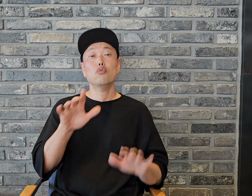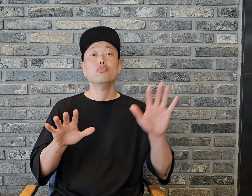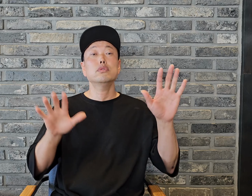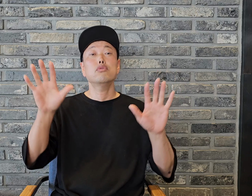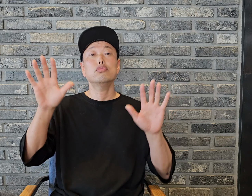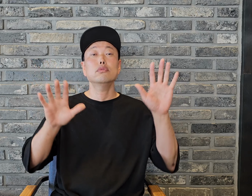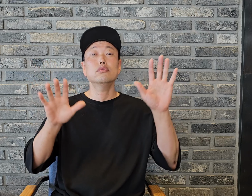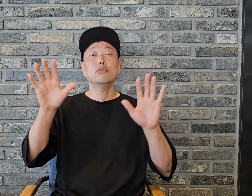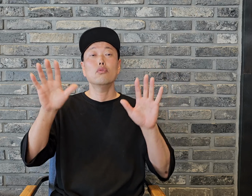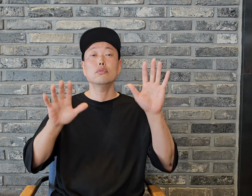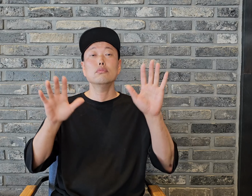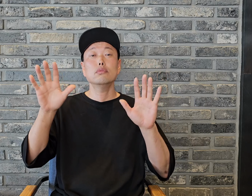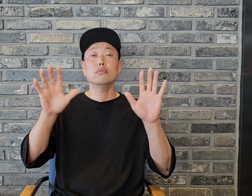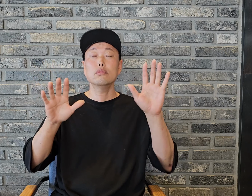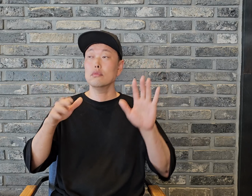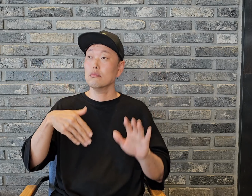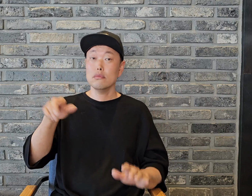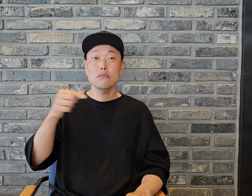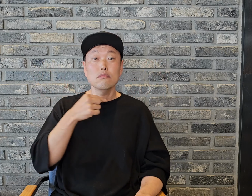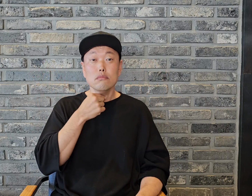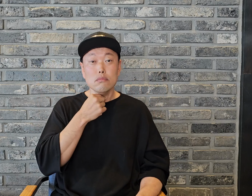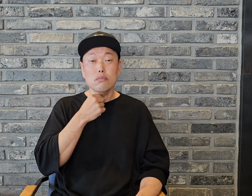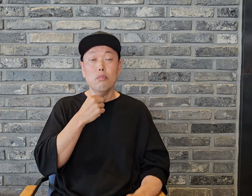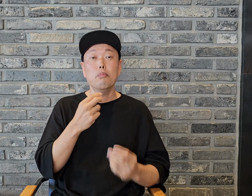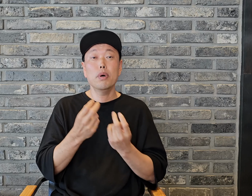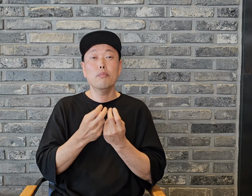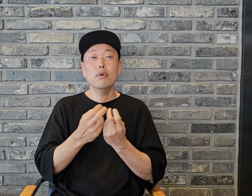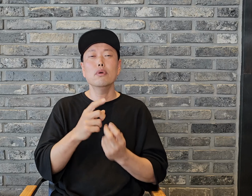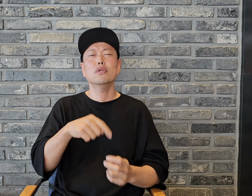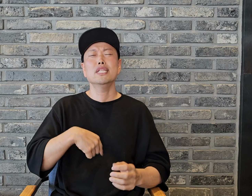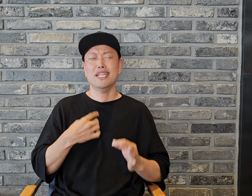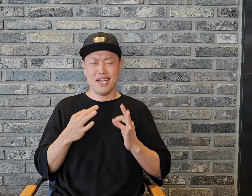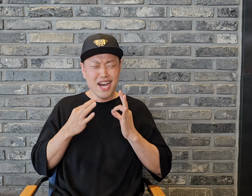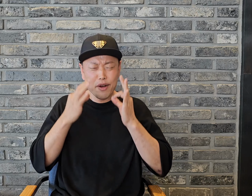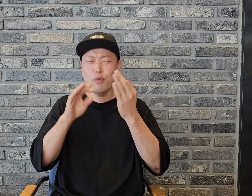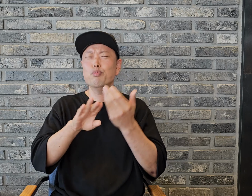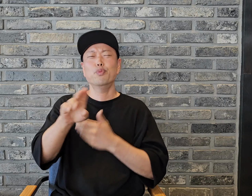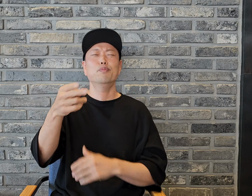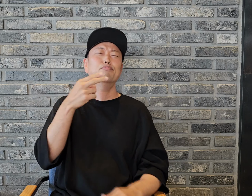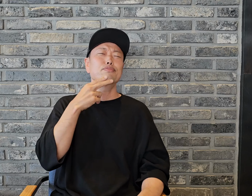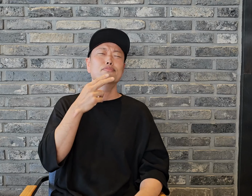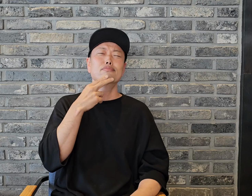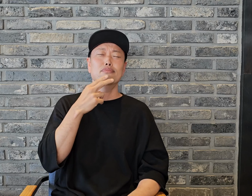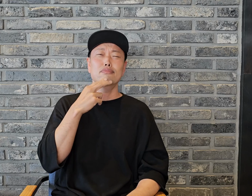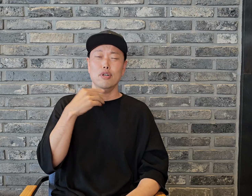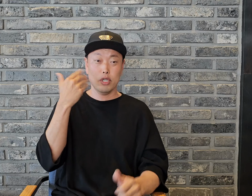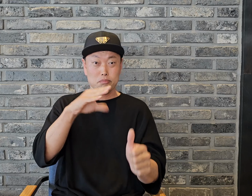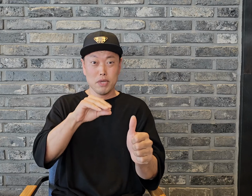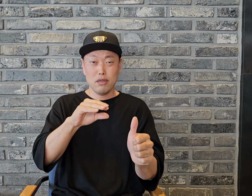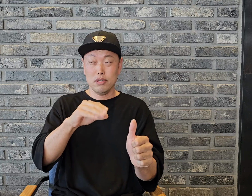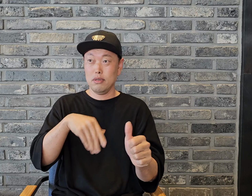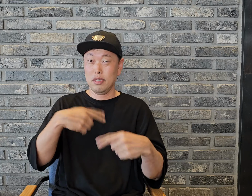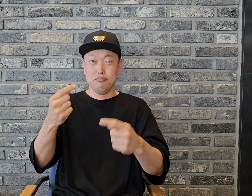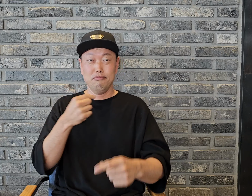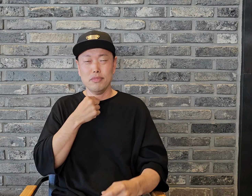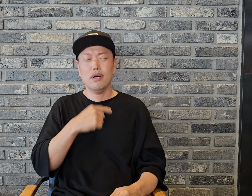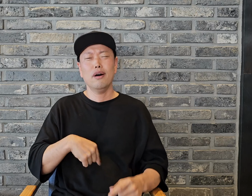口頭やパフォーマンスが上手くなる唯一の方法は、 努力することです。 放送番組に出たい人は、